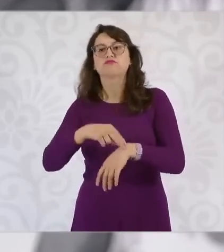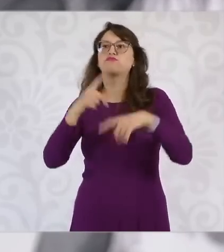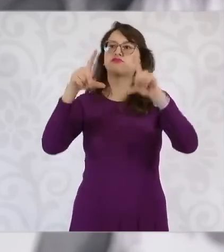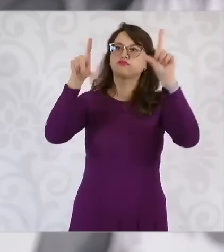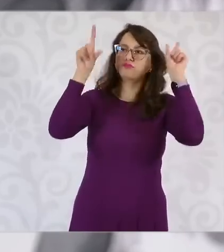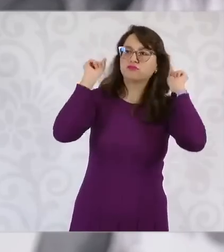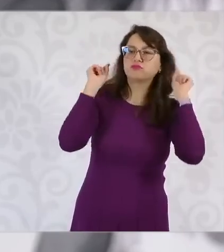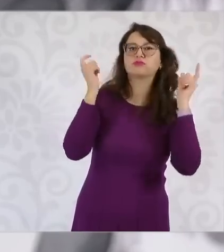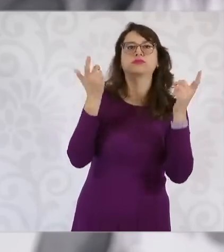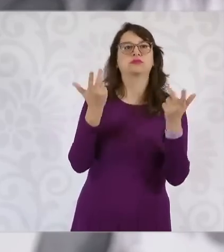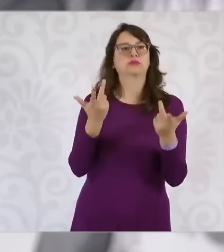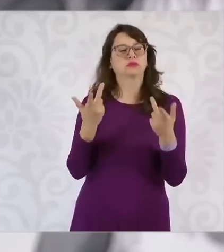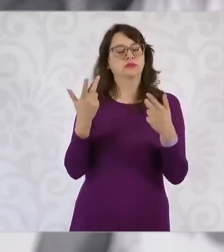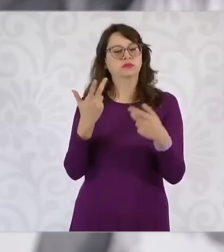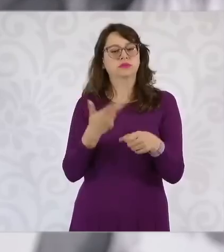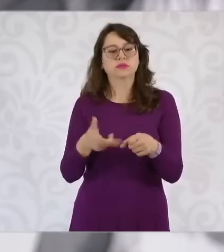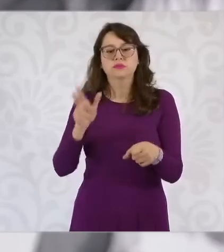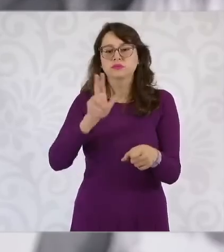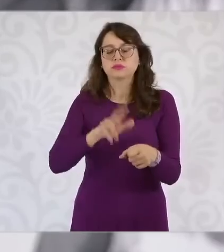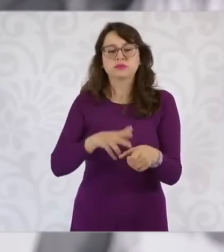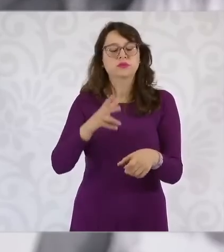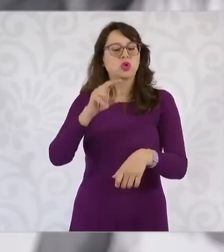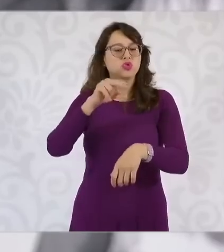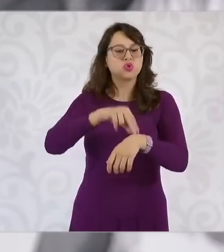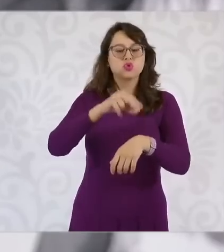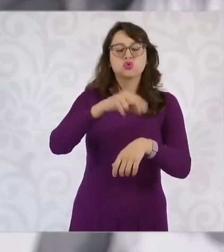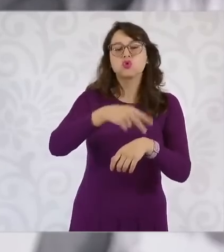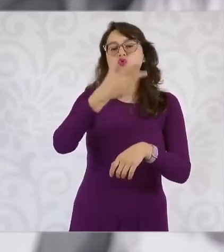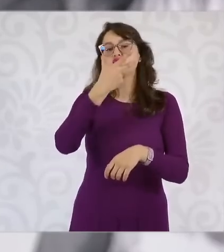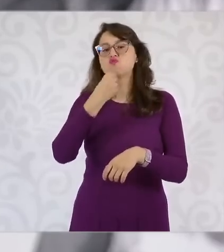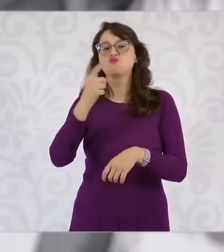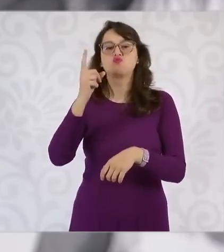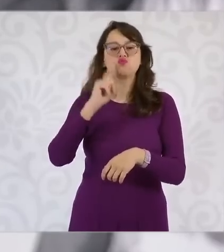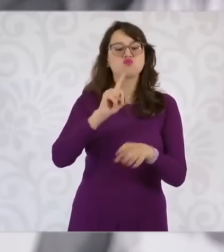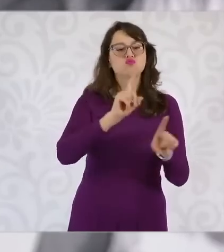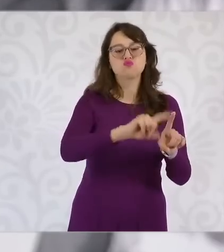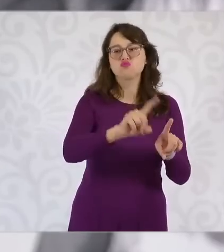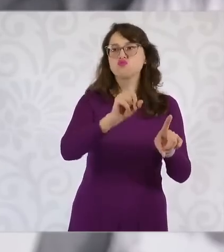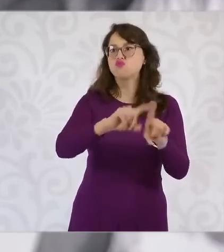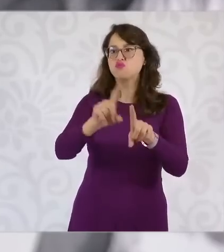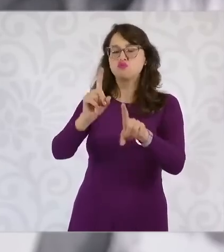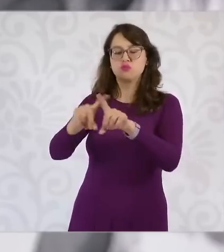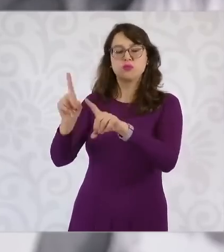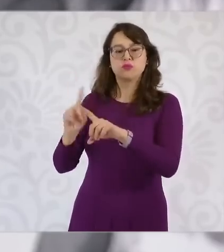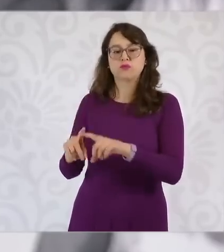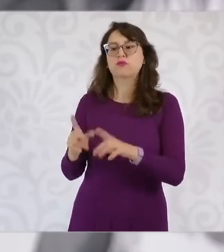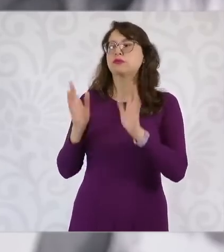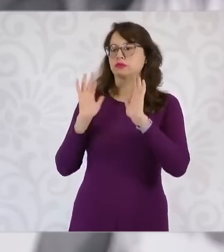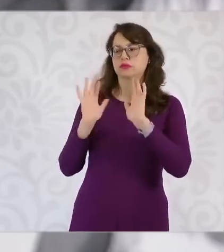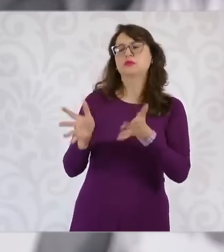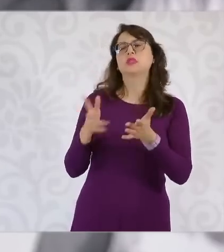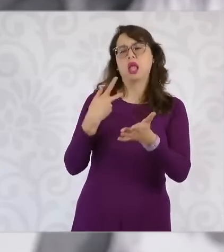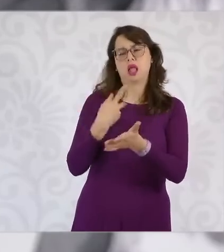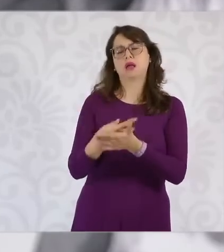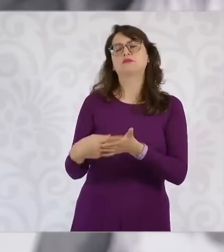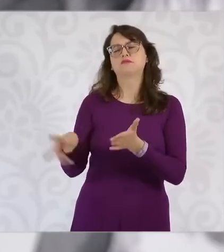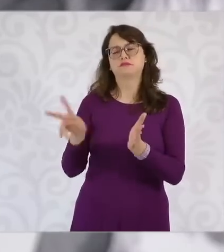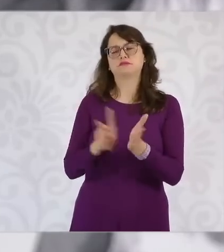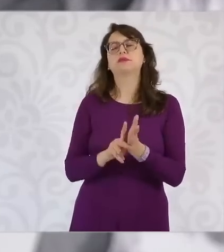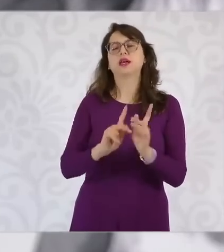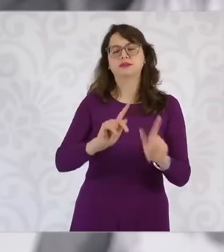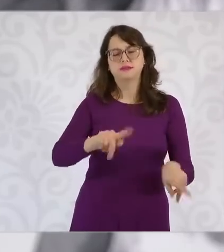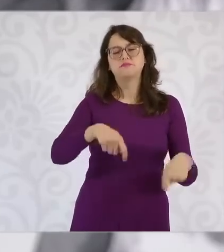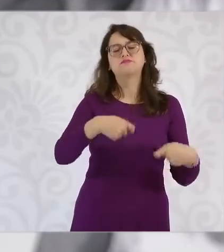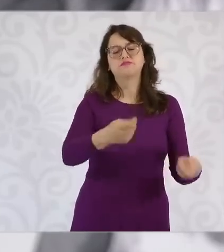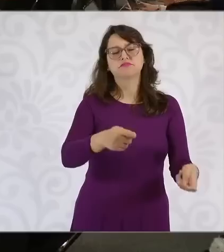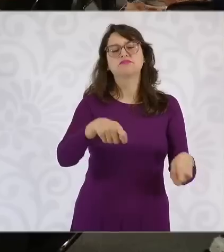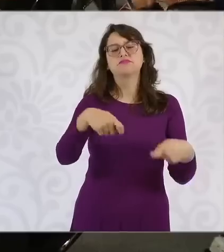eh médicas enfermeras químicos algunos han sido basificados en el IMS bienestar hay otra parte